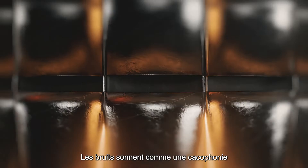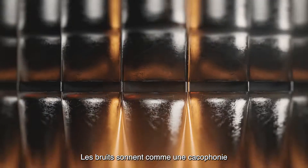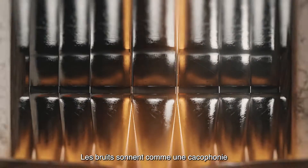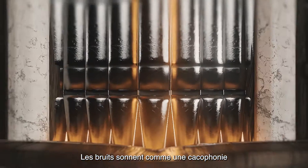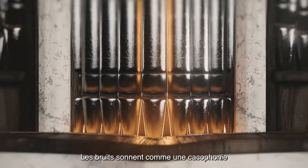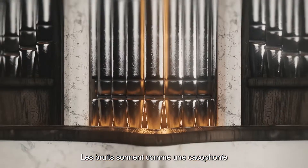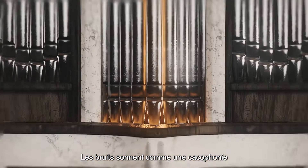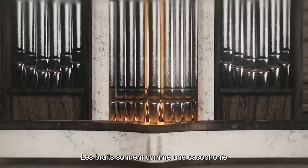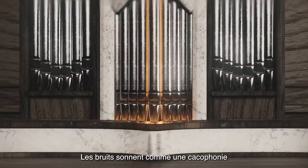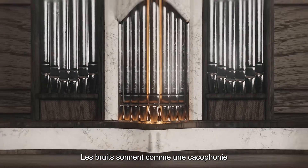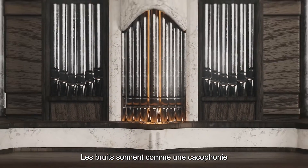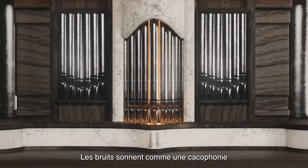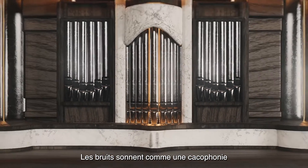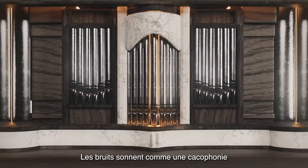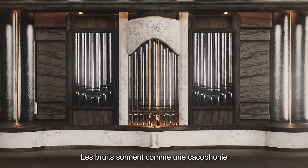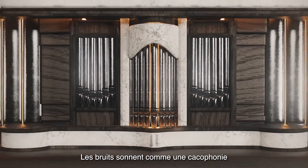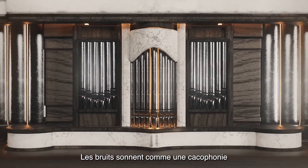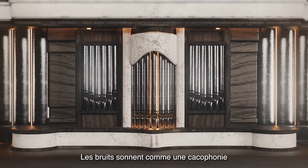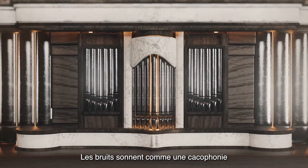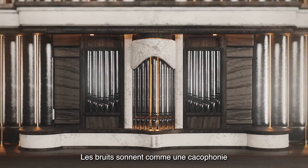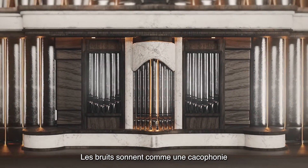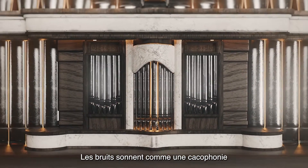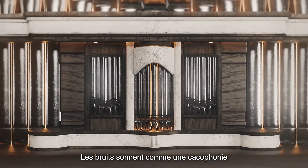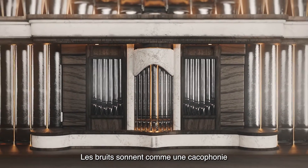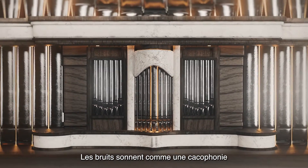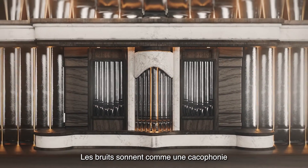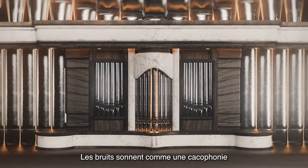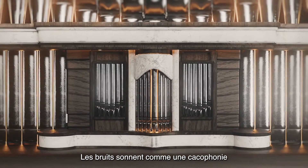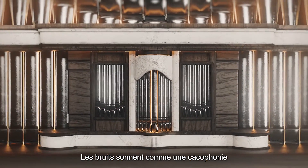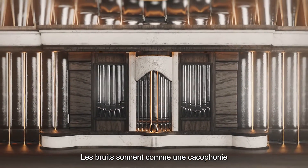Les bruits sonnent comme une cacophonie